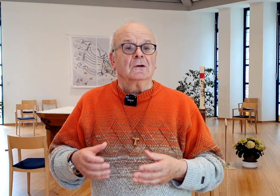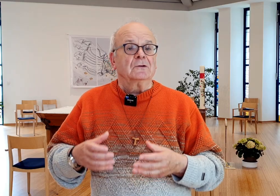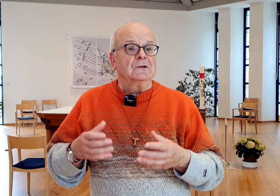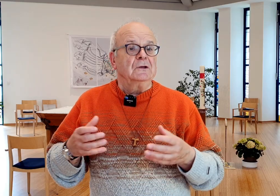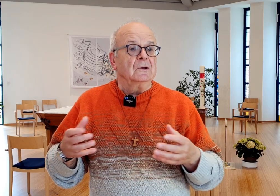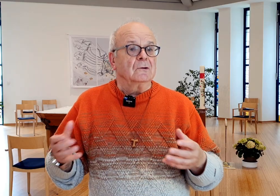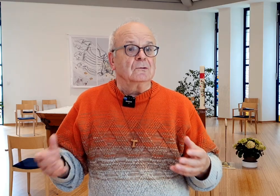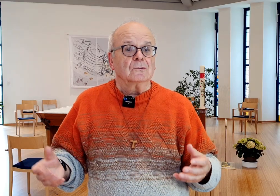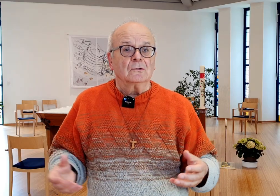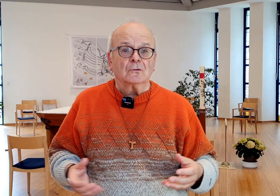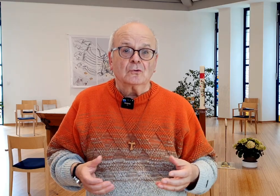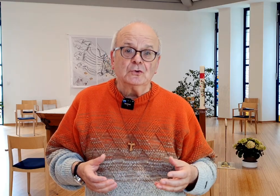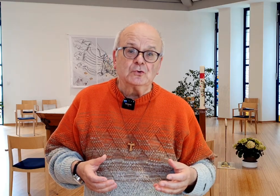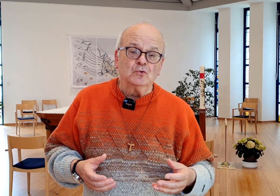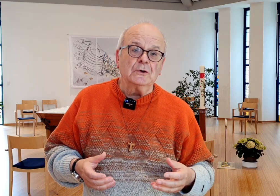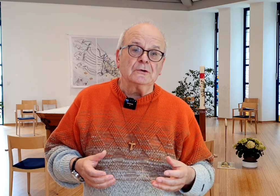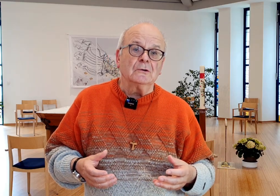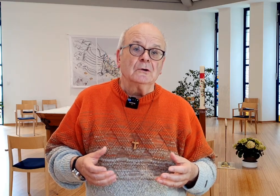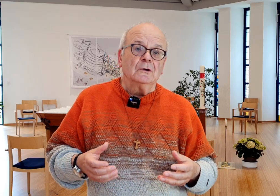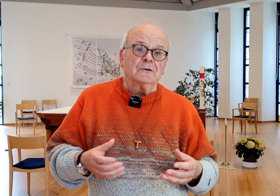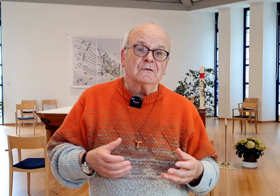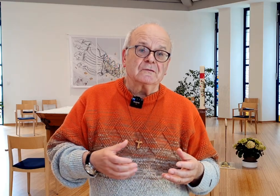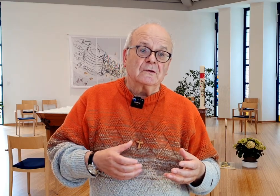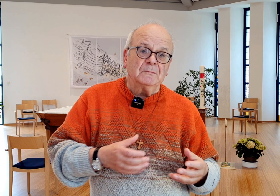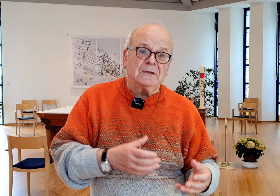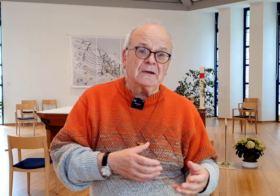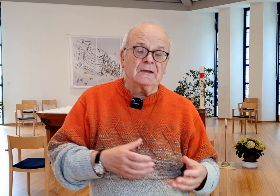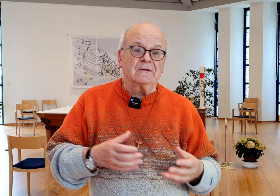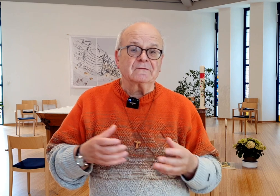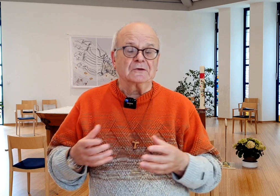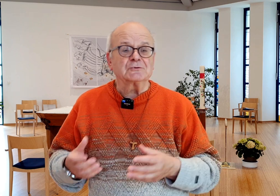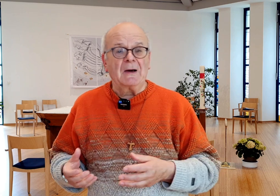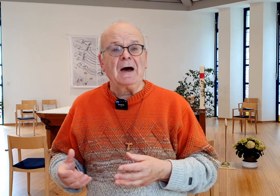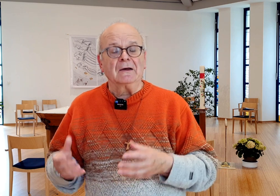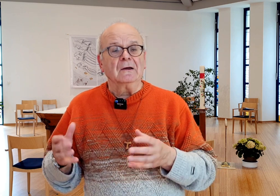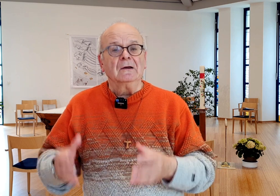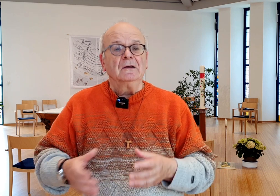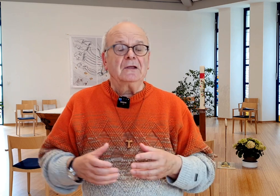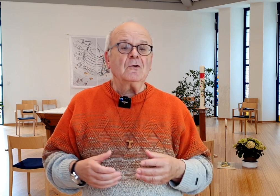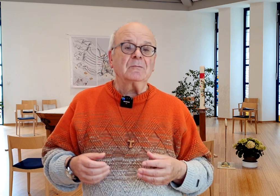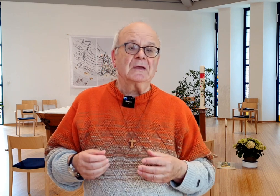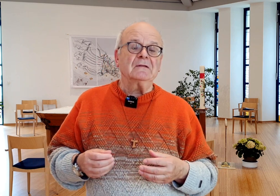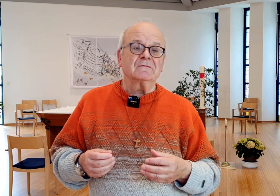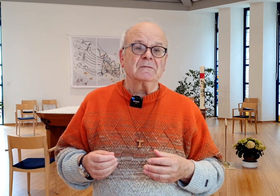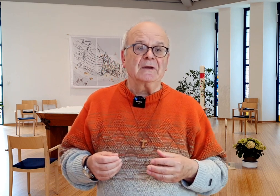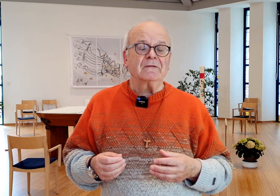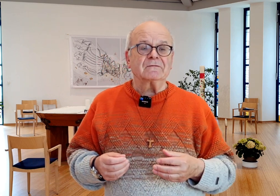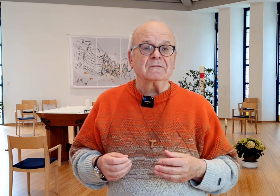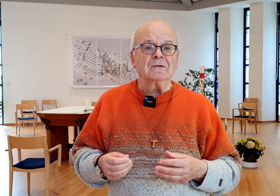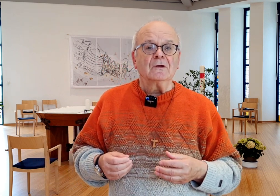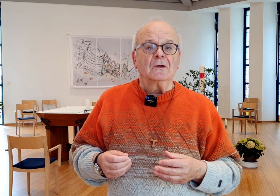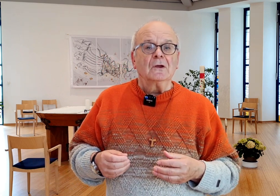Die Kultur des Miteinanders der Sprache, darum geht es im Letzten.